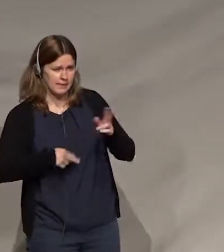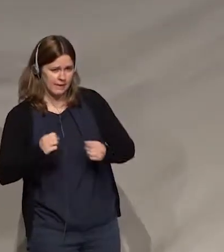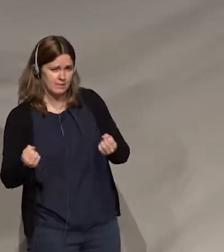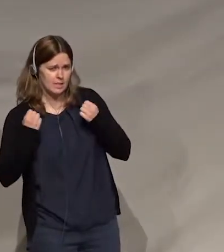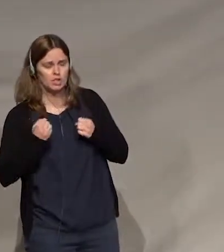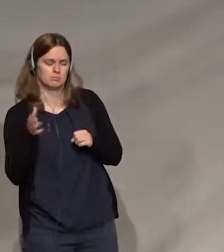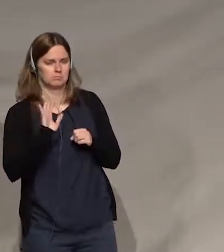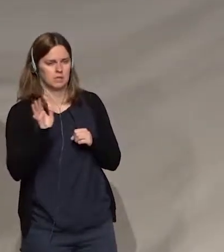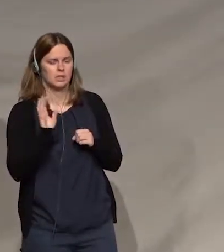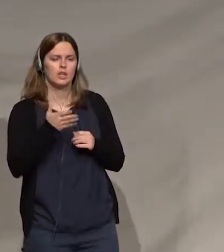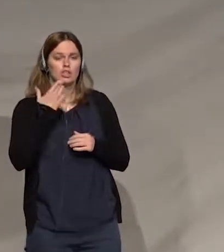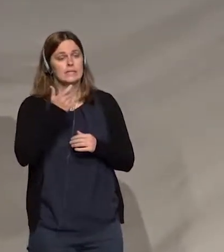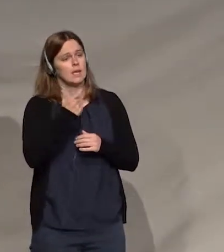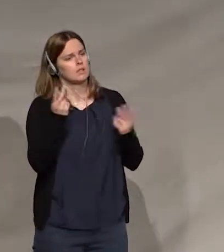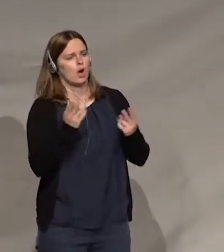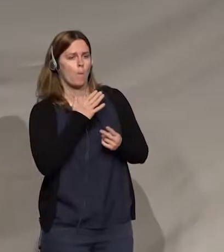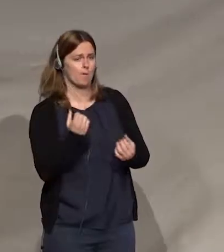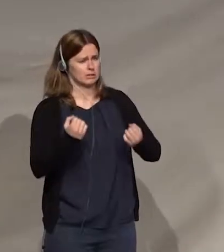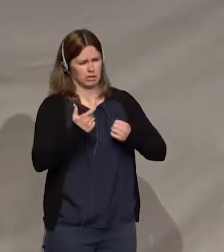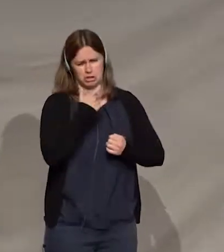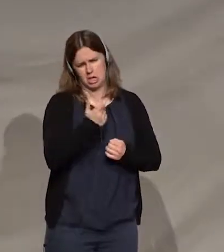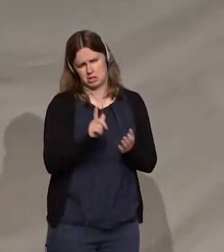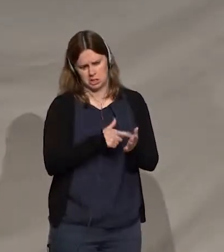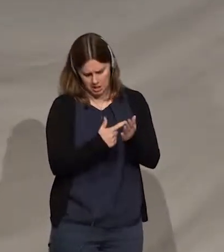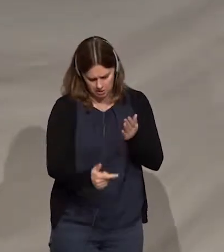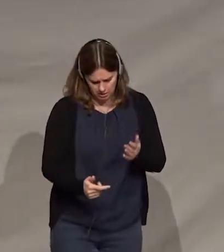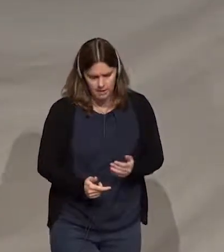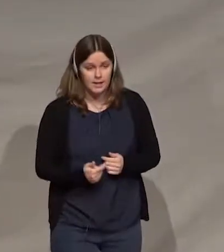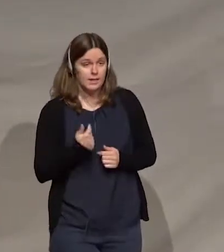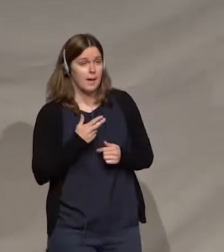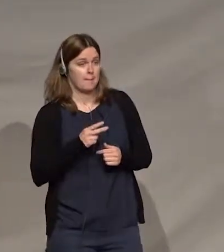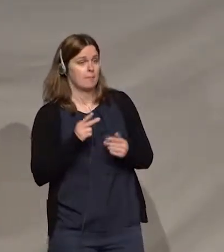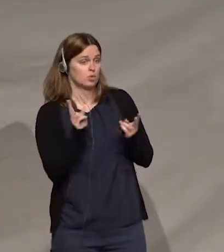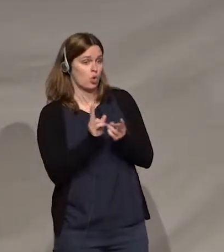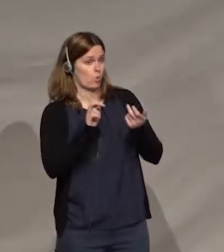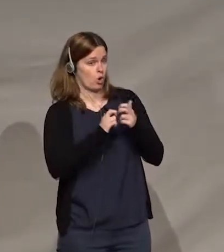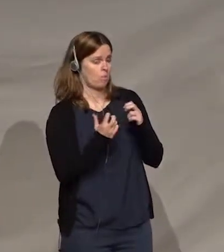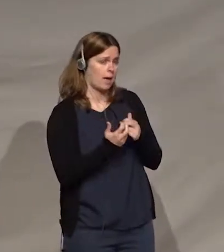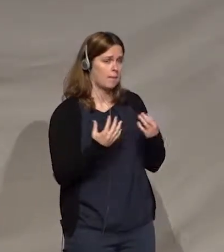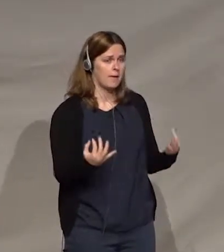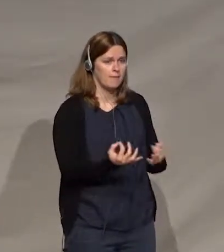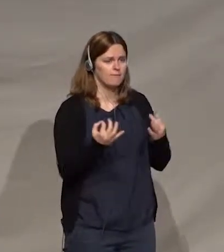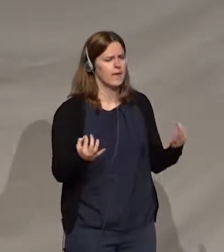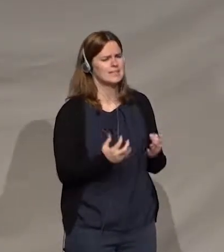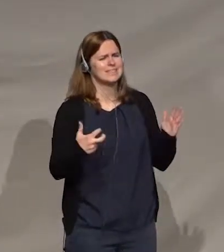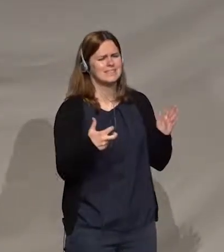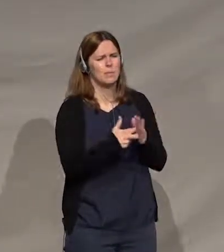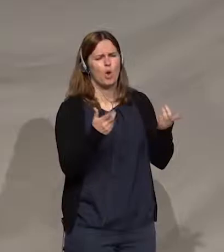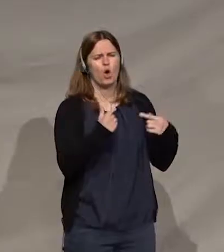Máme nějaké problémy s některými arabskými znaky. Ale čeština je docela dobrá.